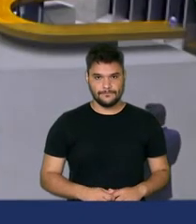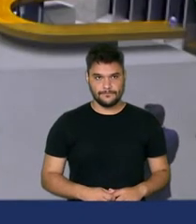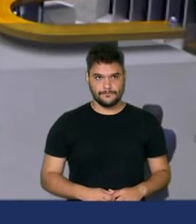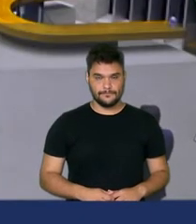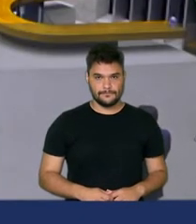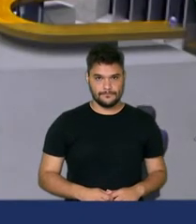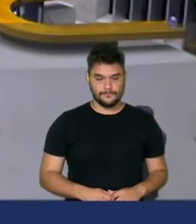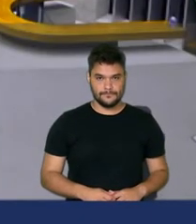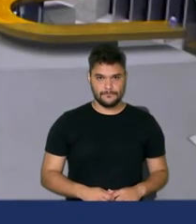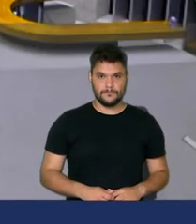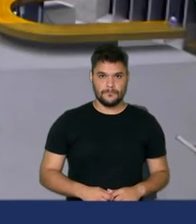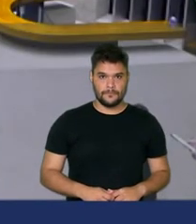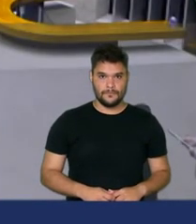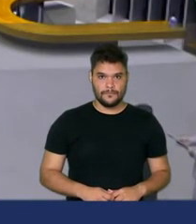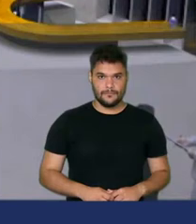VOTAR É NÃO, MAS VOU DIVERGE